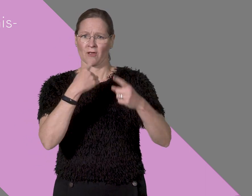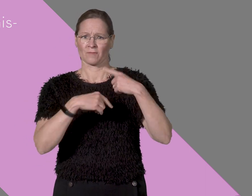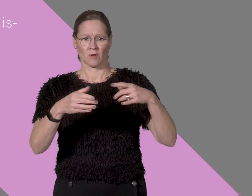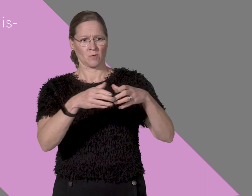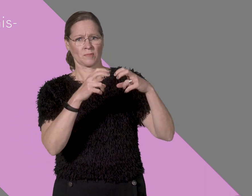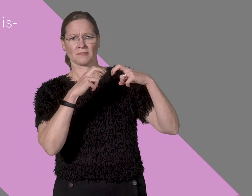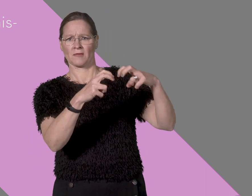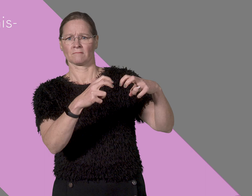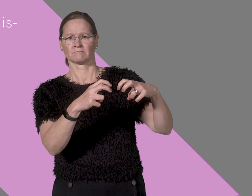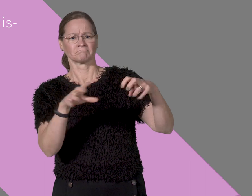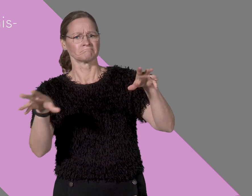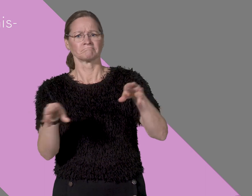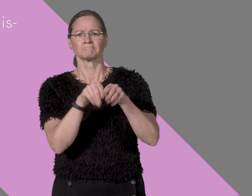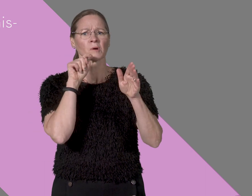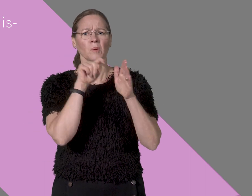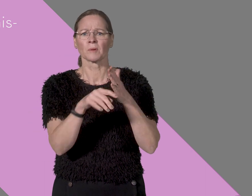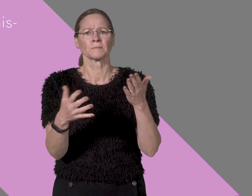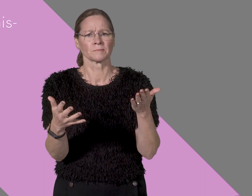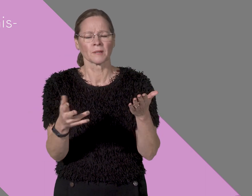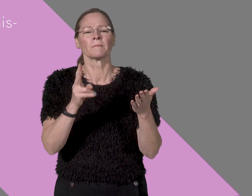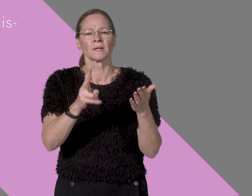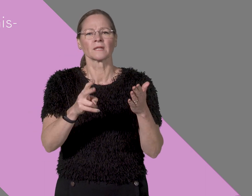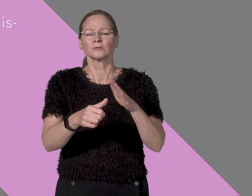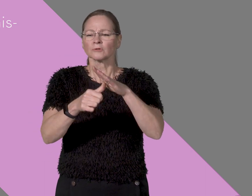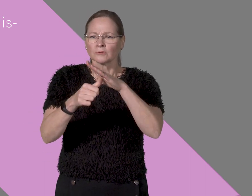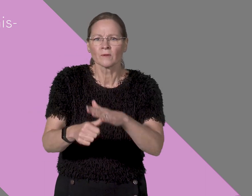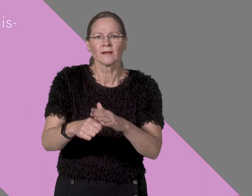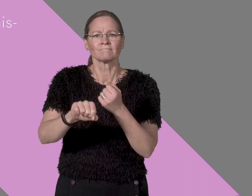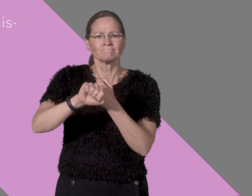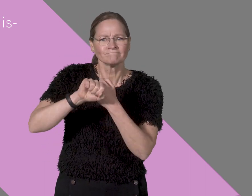Neuvottelukunta koostuu syrjinnän ehkäisemisen -